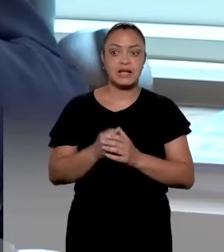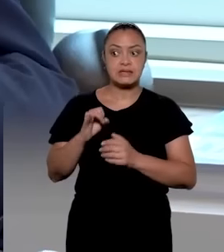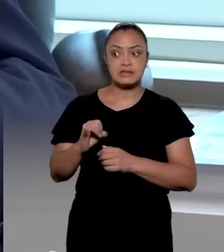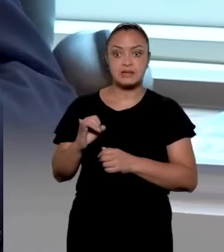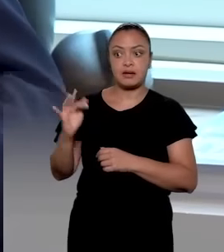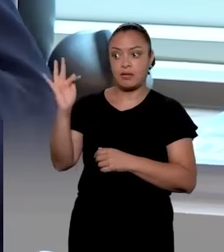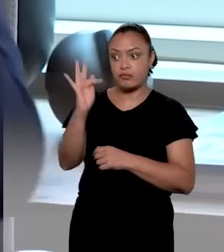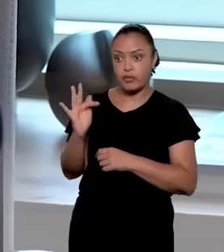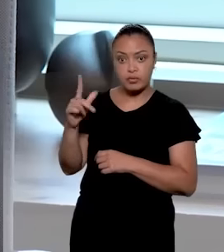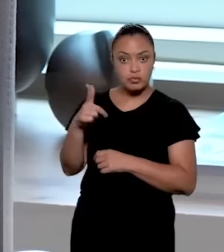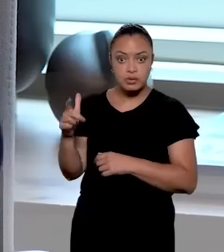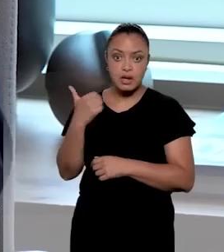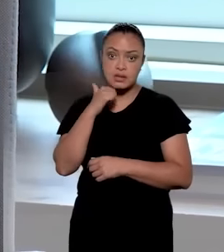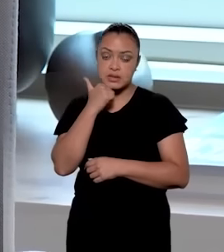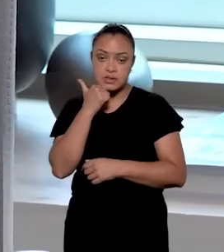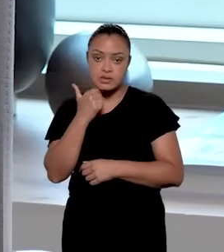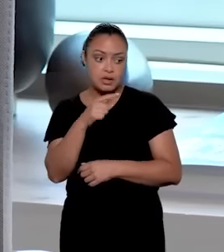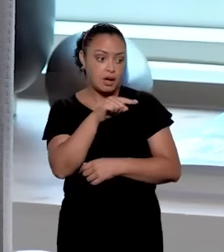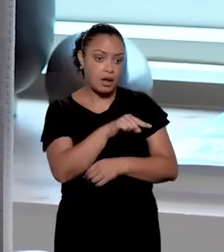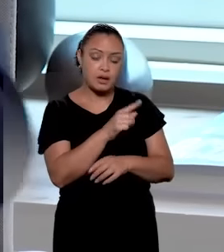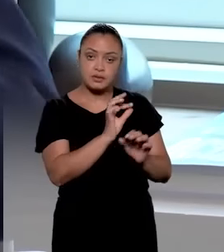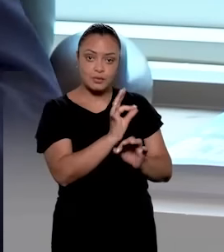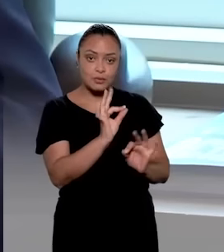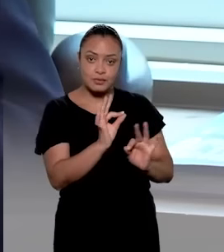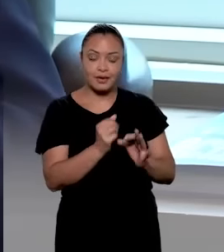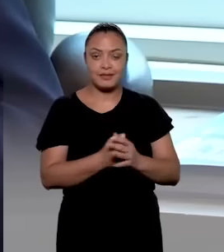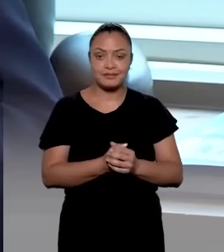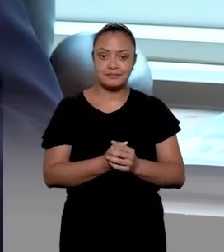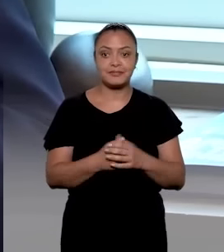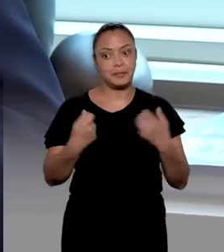cidade, não tem universidade, não tem cientista, não tem a semente de soja que eu estou plantando.